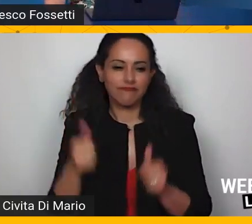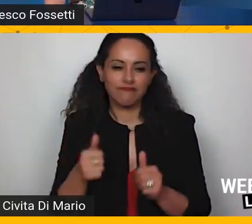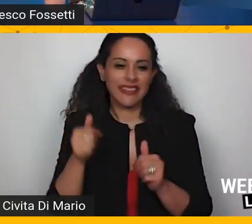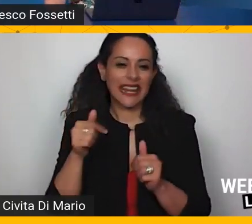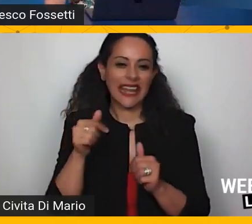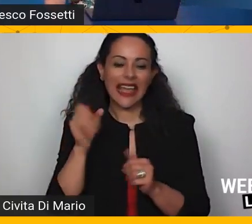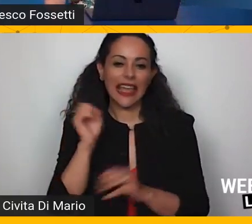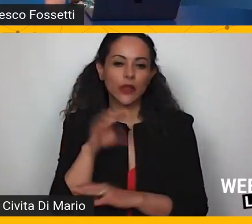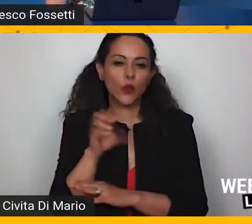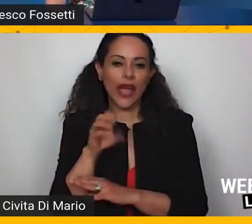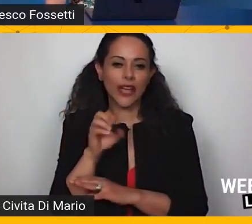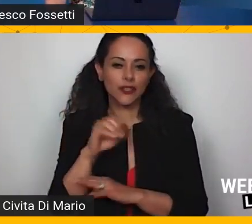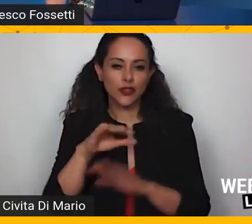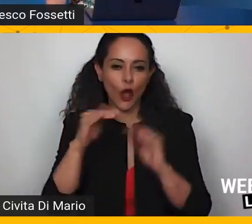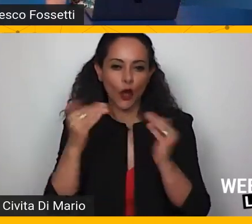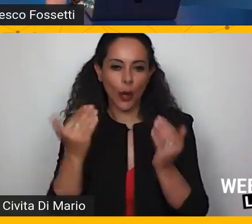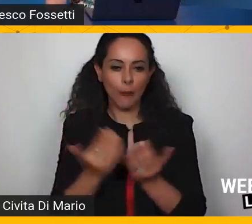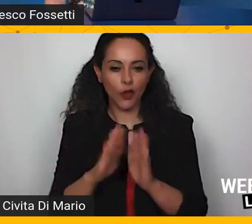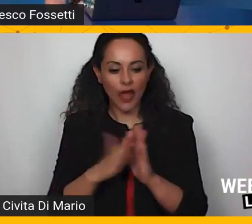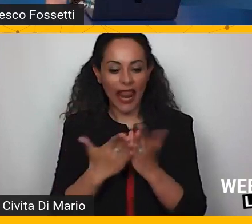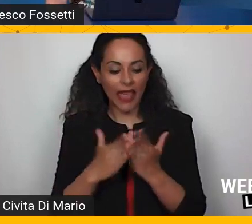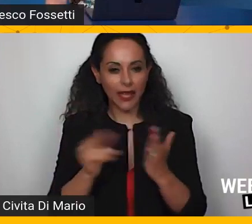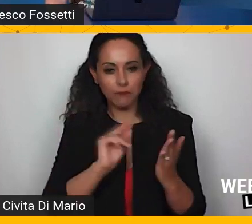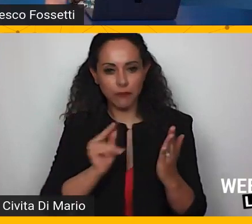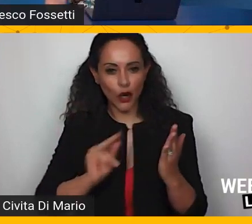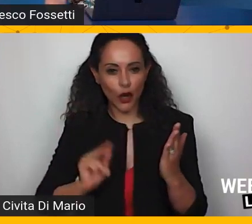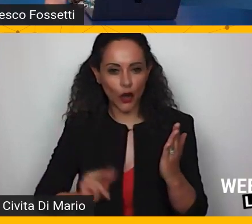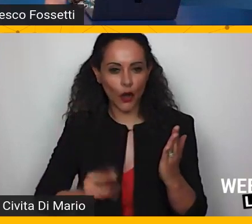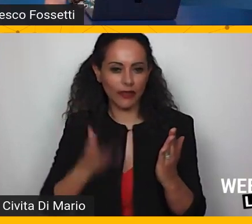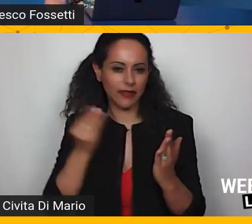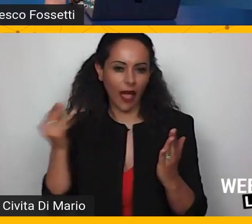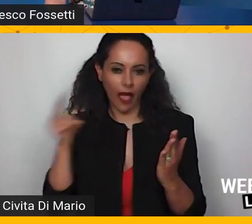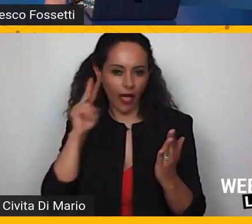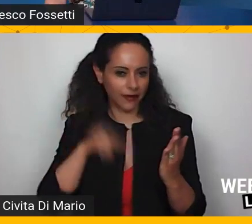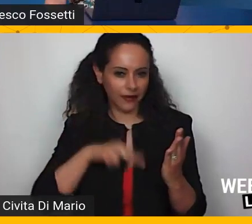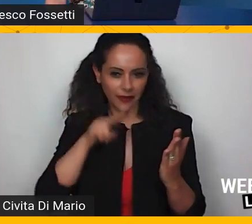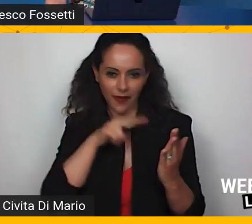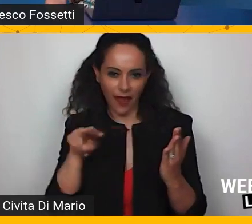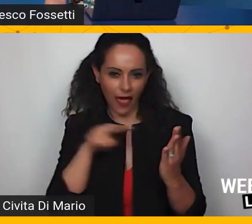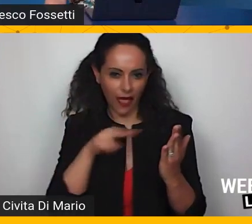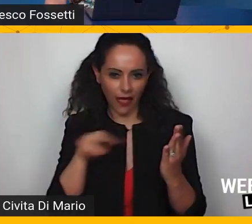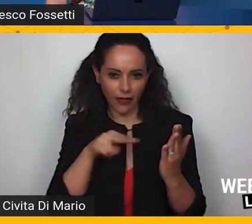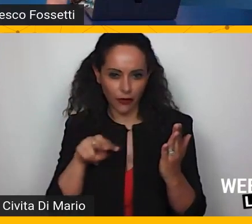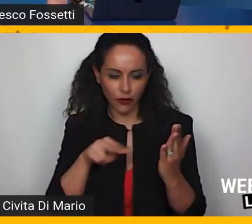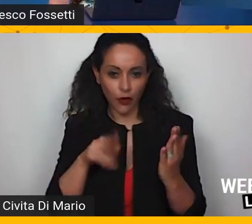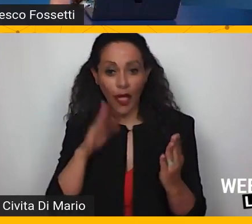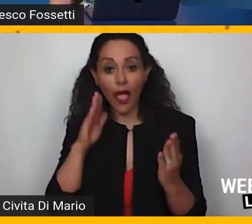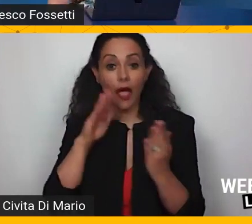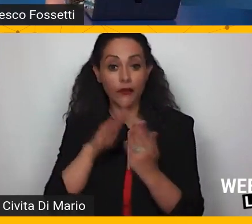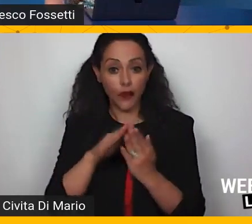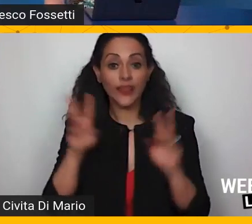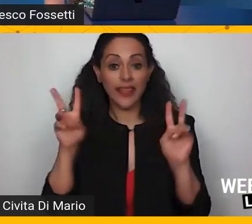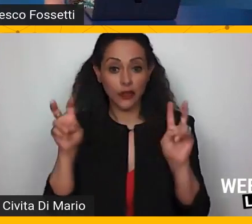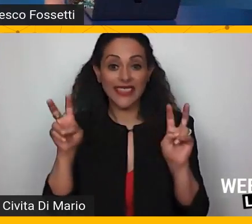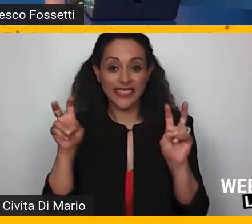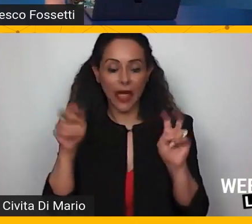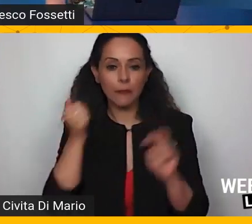generale nel senso che è stato un libro ehm da tantissimi e